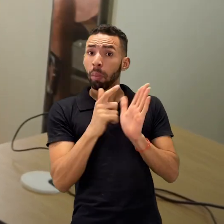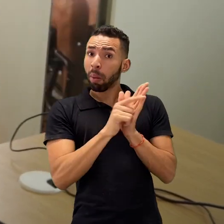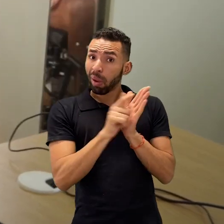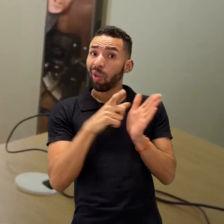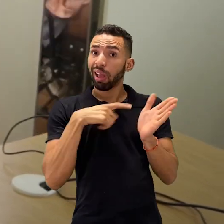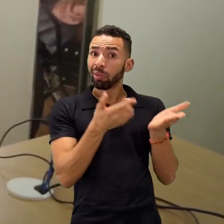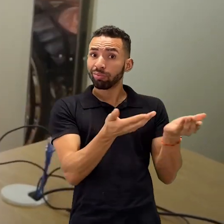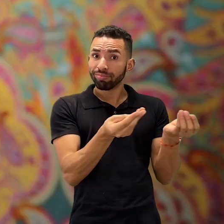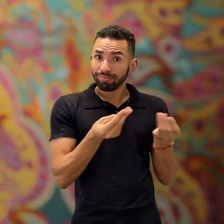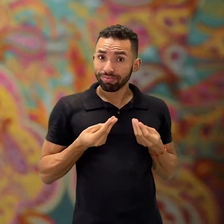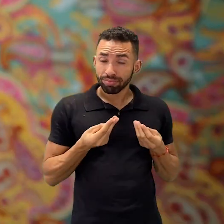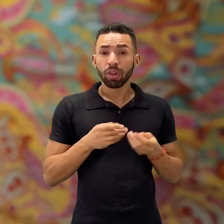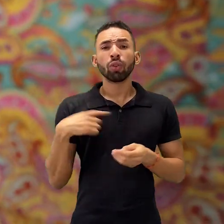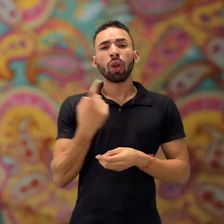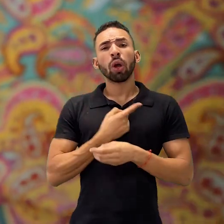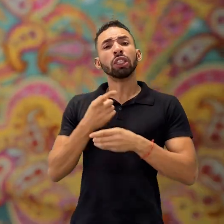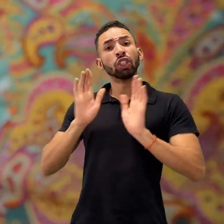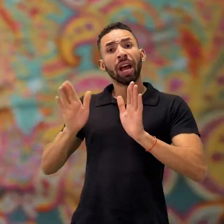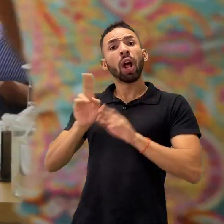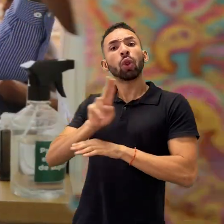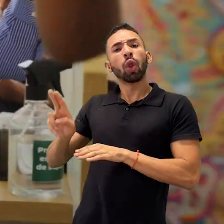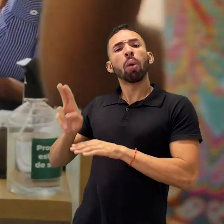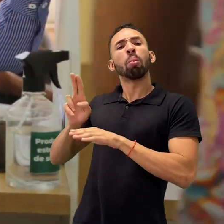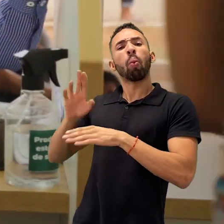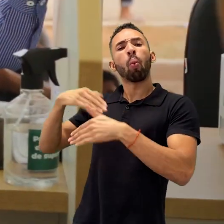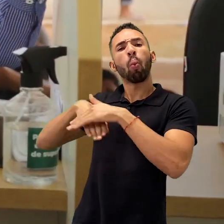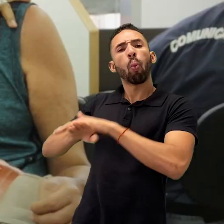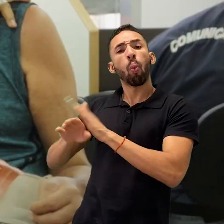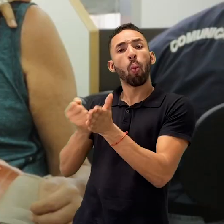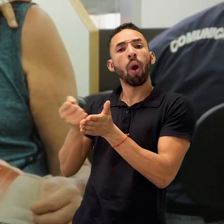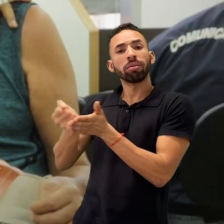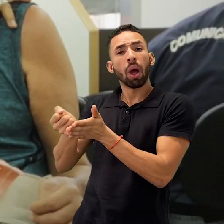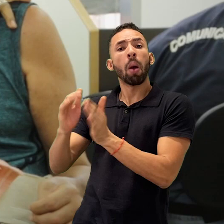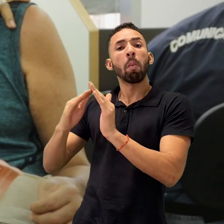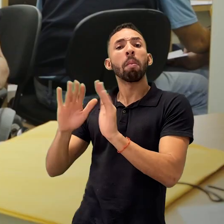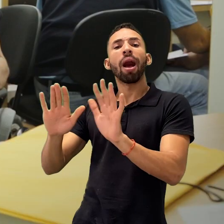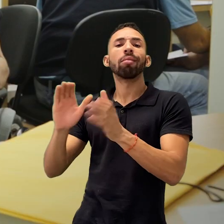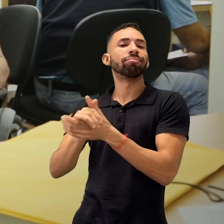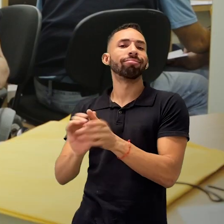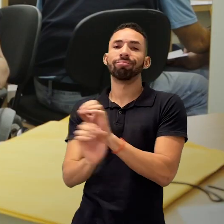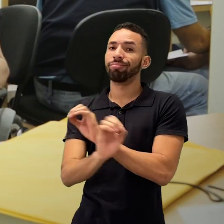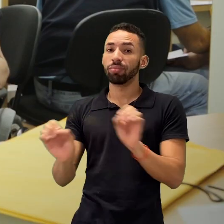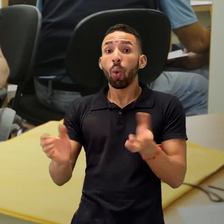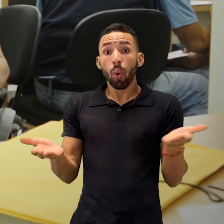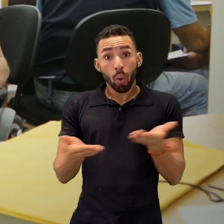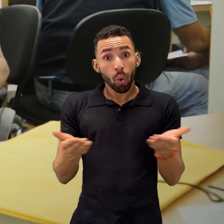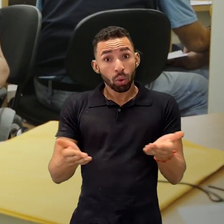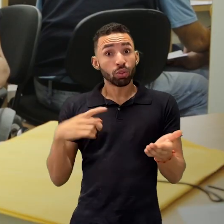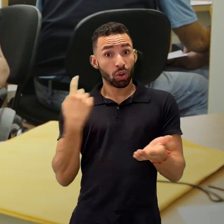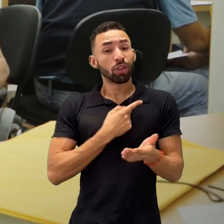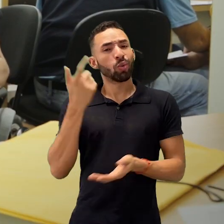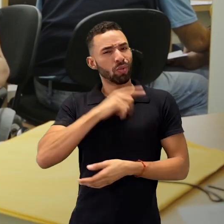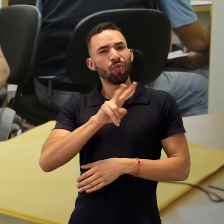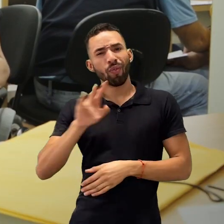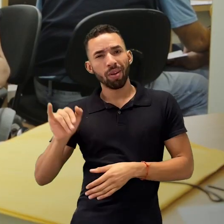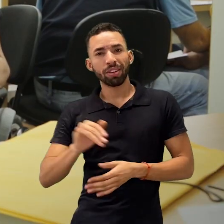Chegamos a colocar o nome no cartório e tudo, e não casamos. Hoje, nós vamos desencalhar.